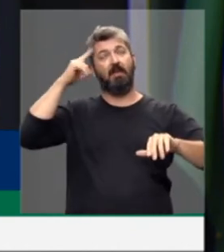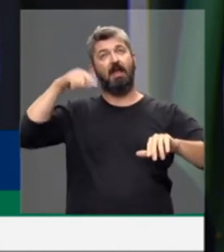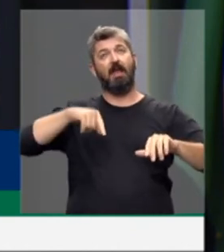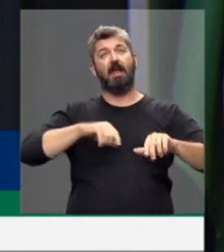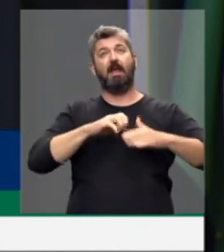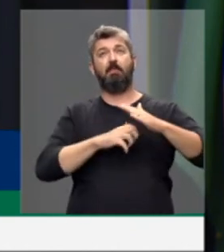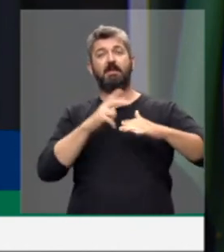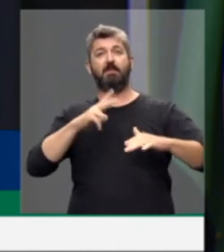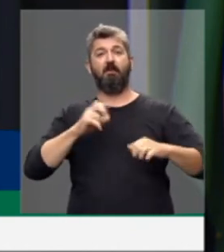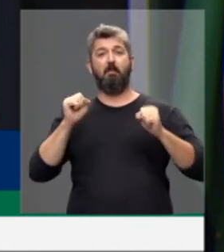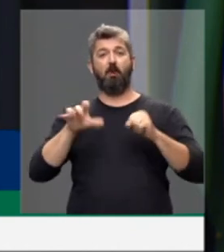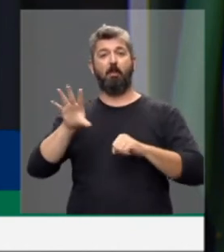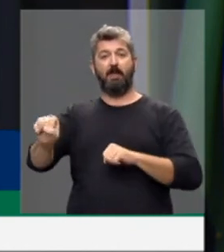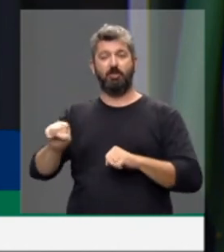PESQUISA SEJA DE COMPETÊNCIA EXCLUSIVA DE UMA EMPRESA